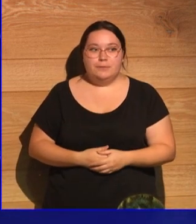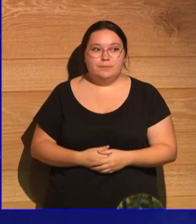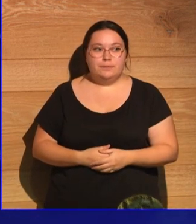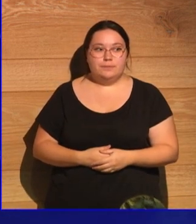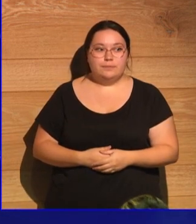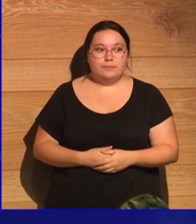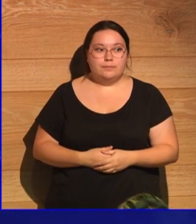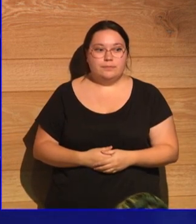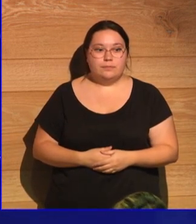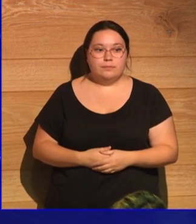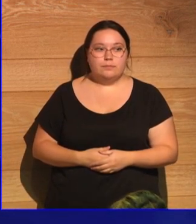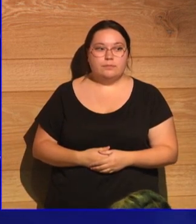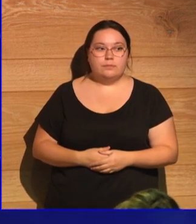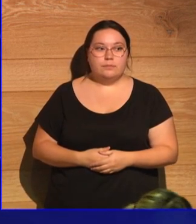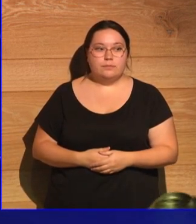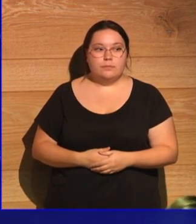dará la gana de devolver a la Eneida.